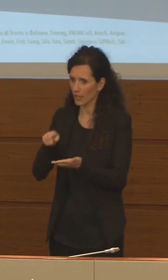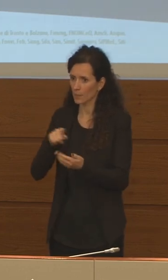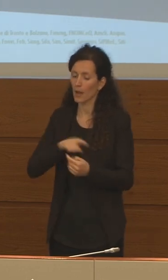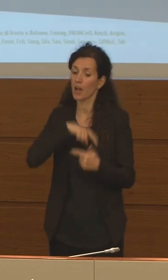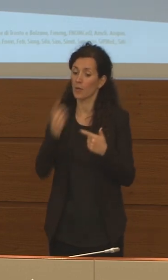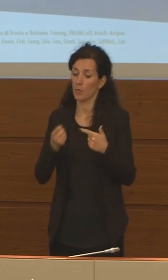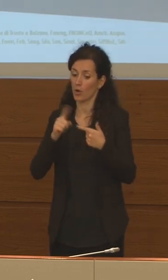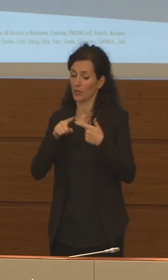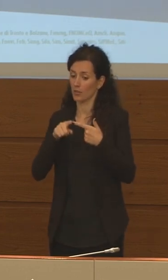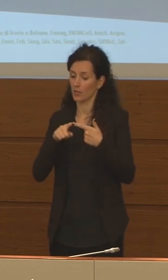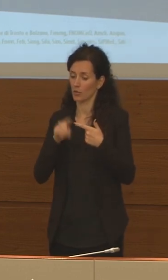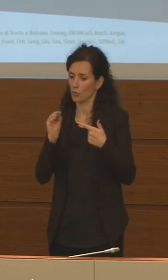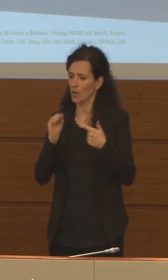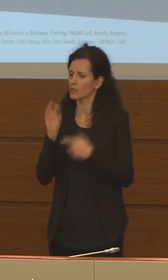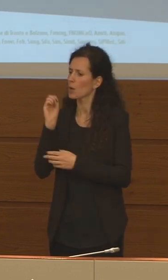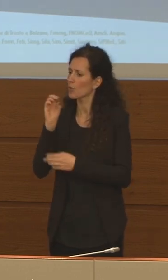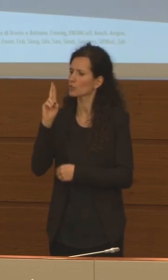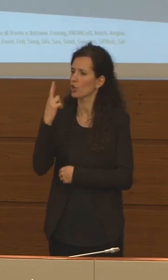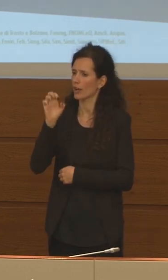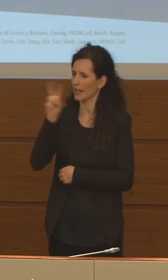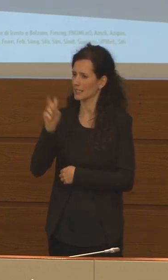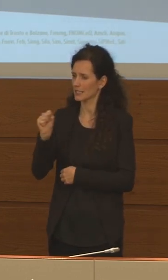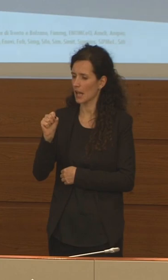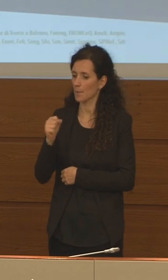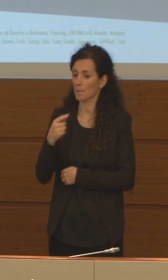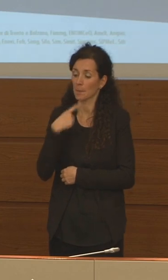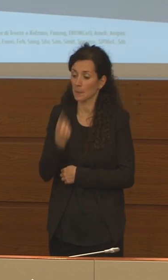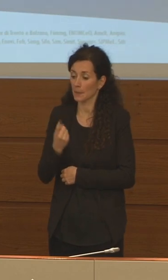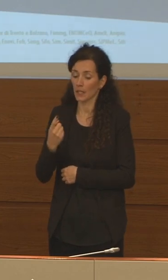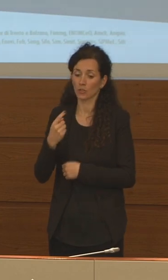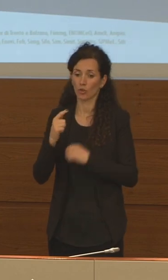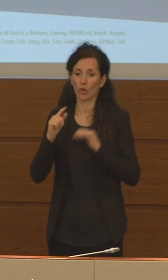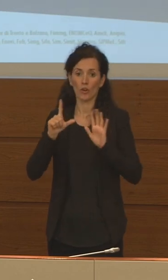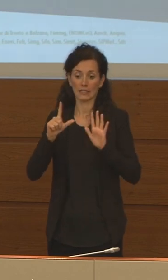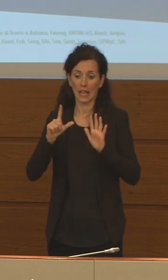visto che abbiamo detto in questi 7 giorni vedremo se davvero le misure